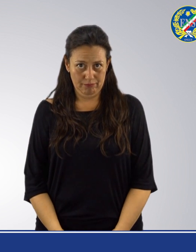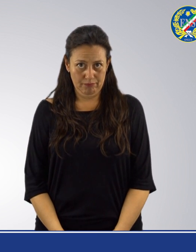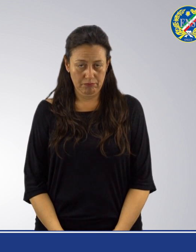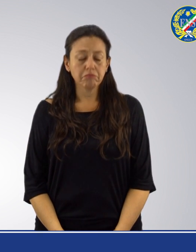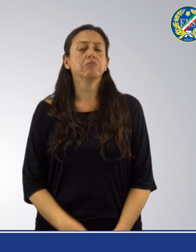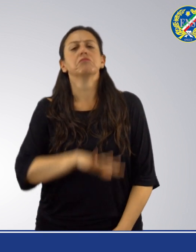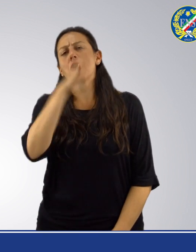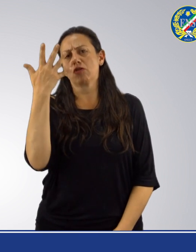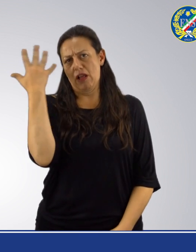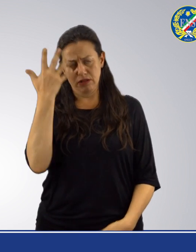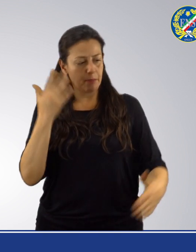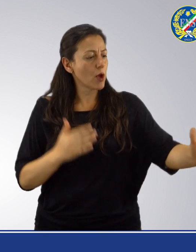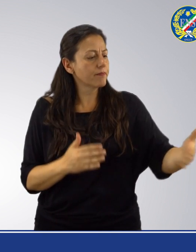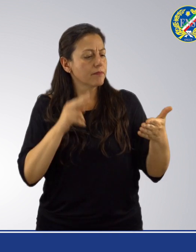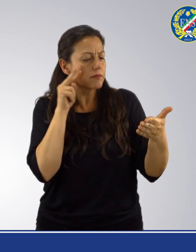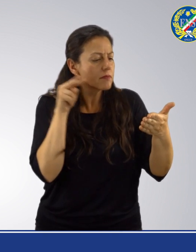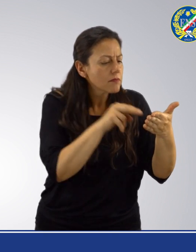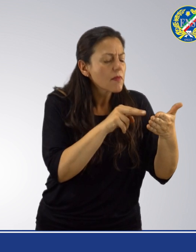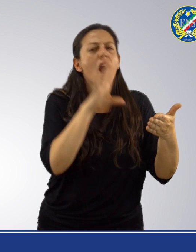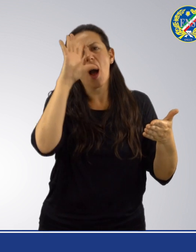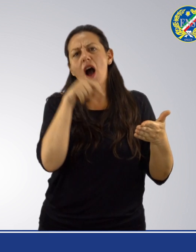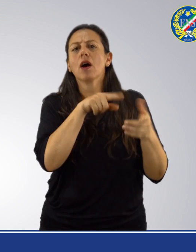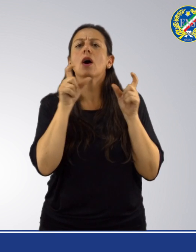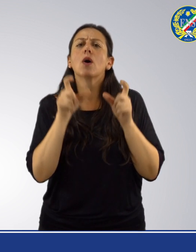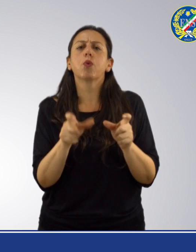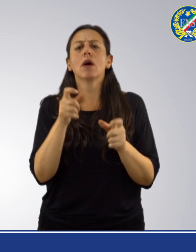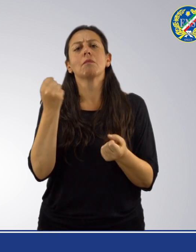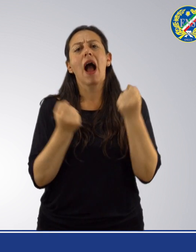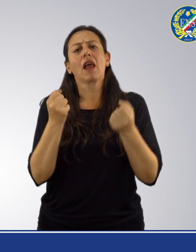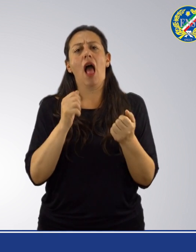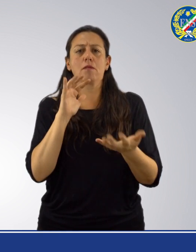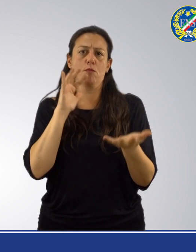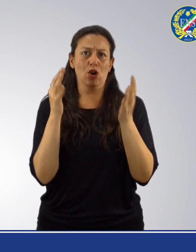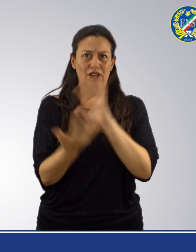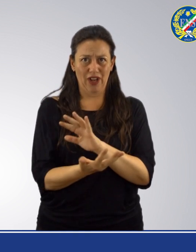Se vediamo sulla patente i codici relativi alle modifiche del veicolo,